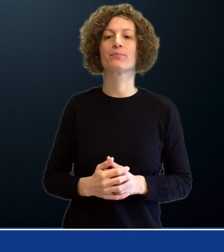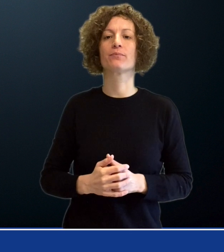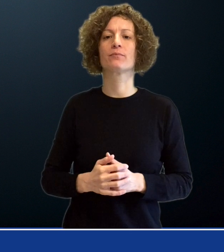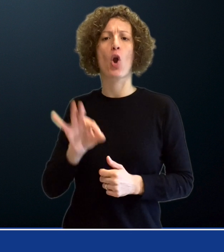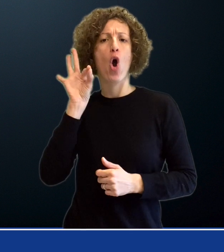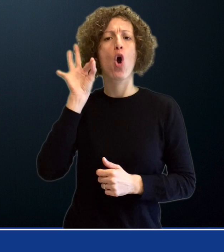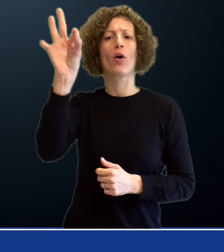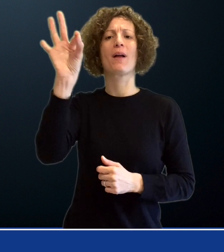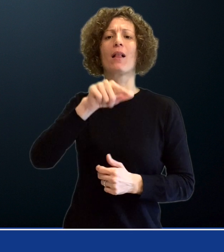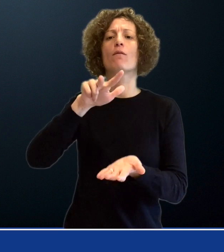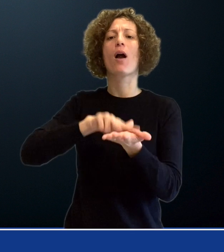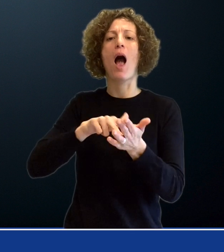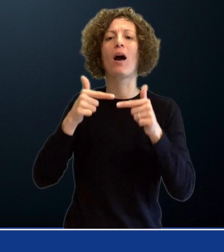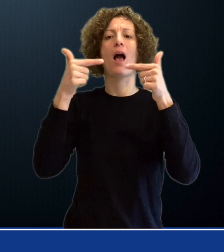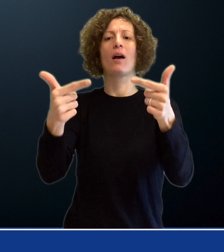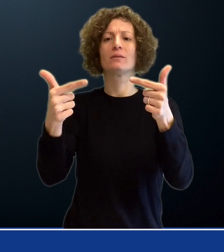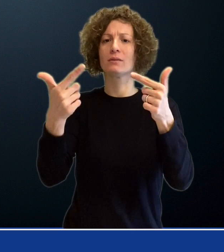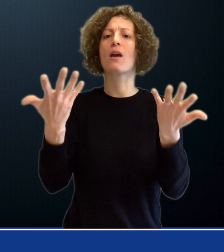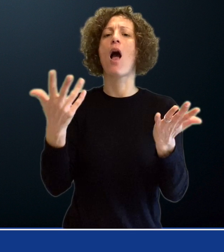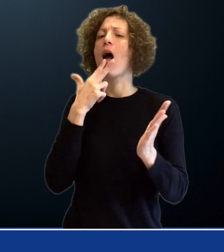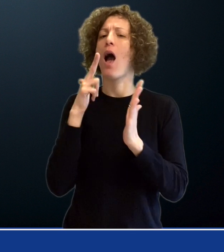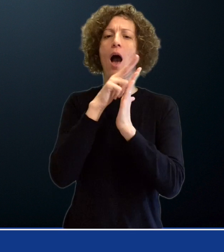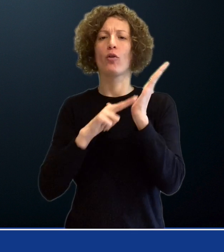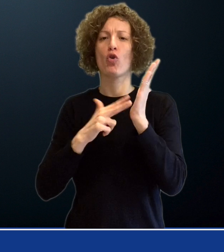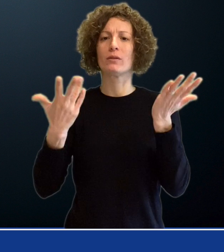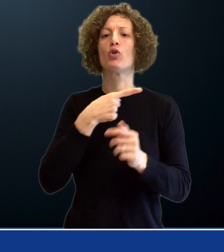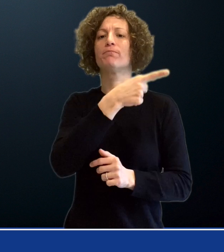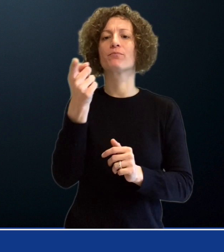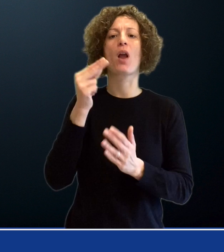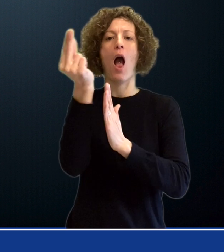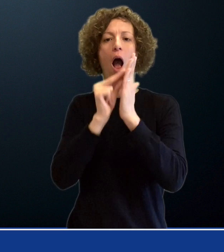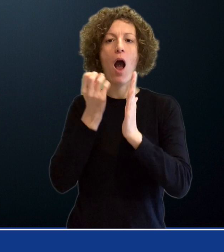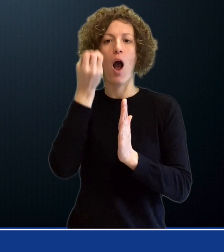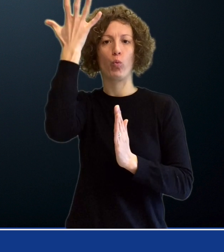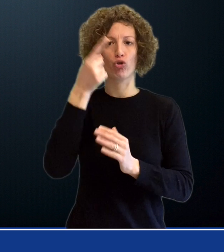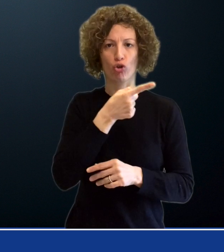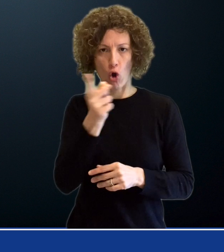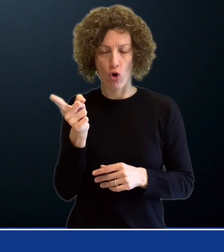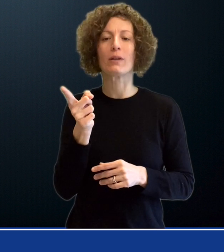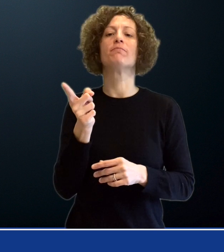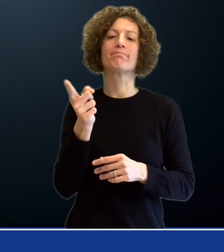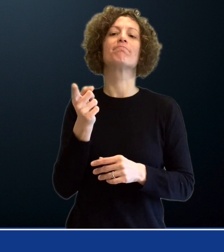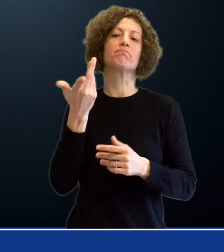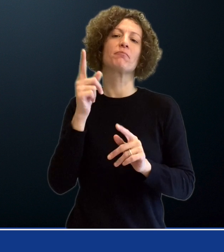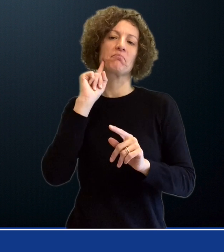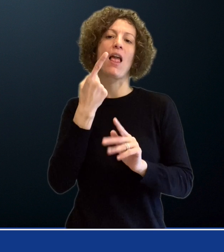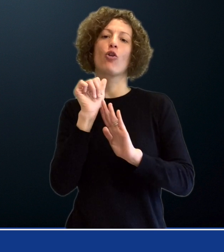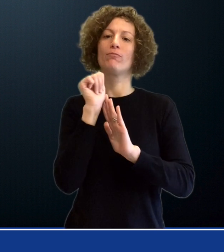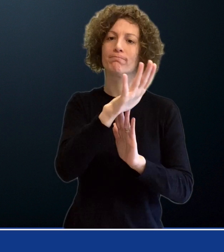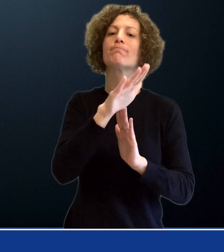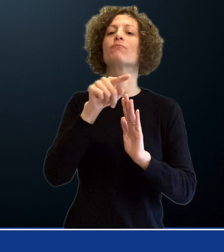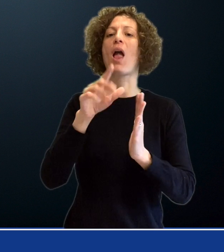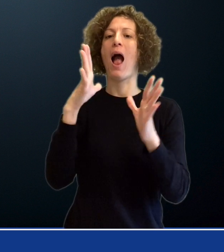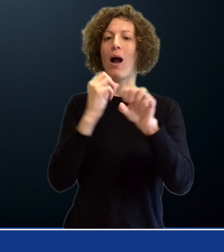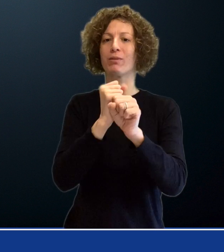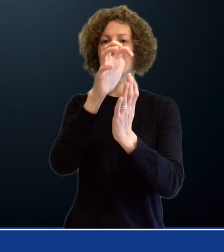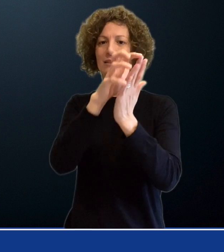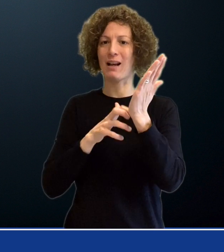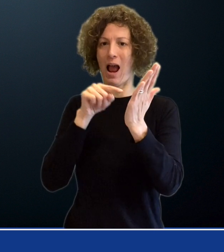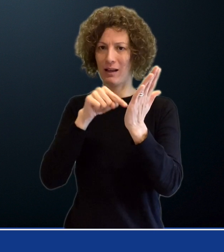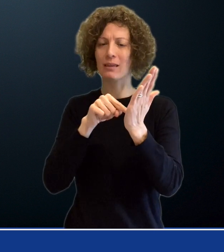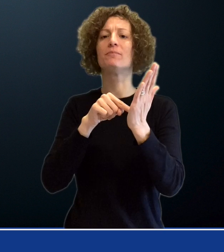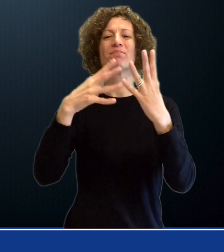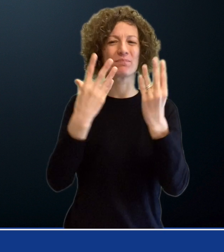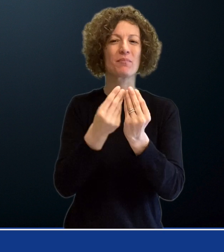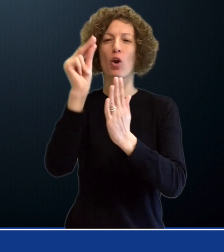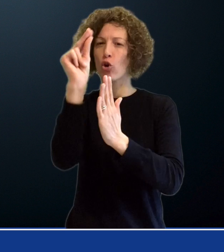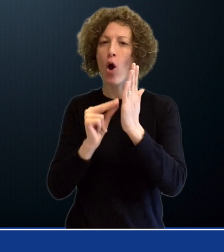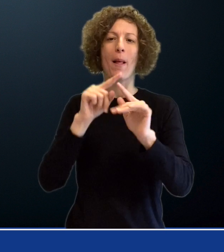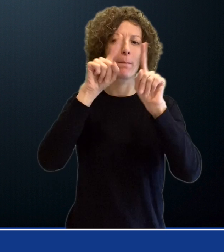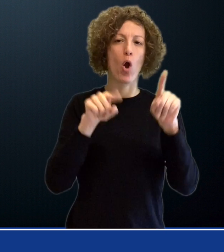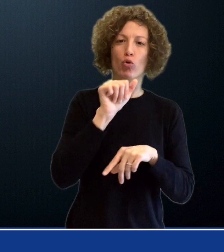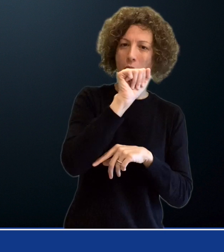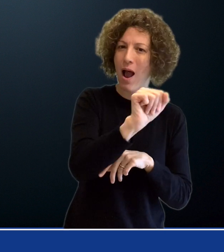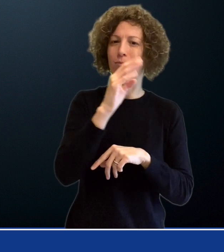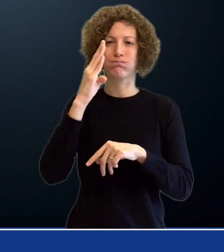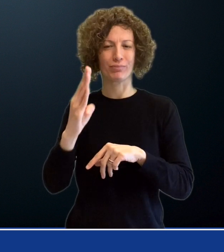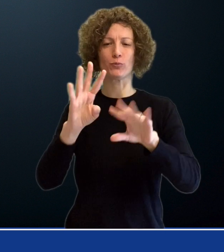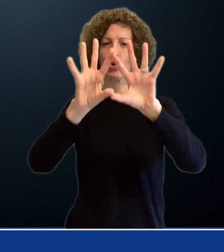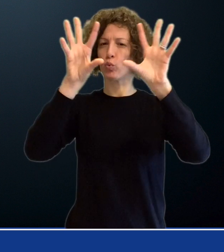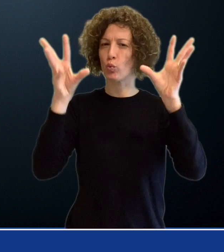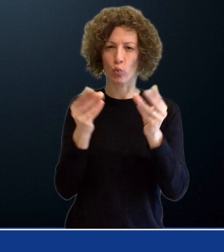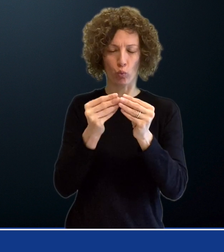Al fine di garantire al massimo l’anonimato degli autori è preferibile inviare un abstract testuale, compilando e inviando il modulo A e il modulo B,